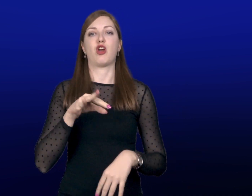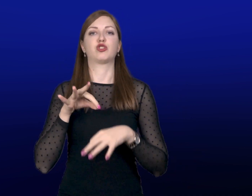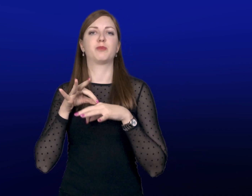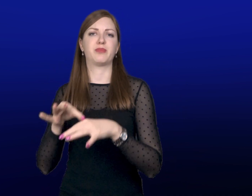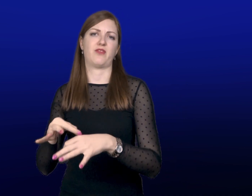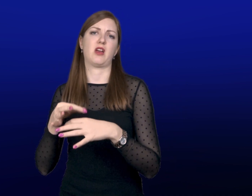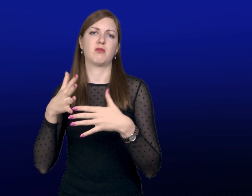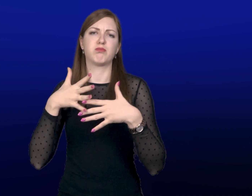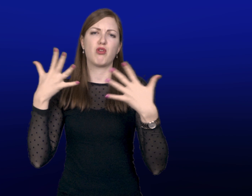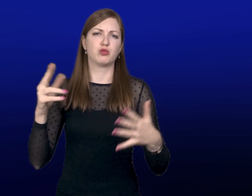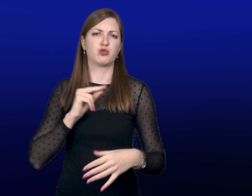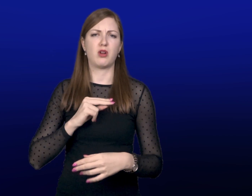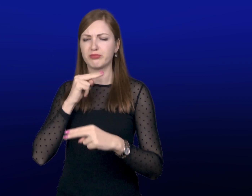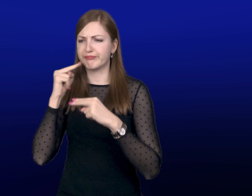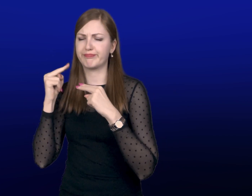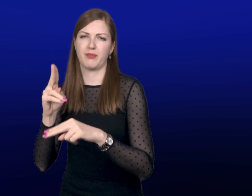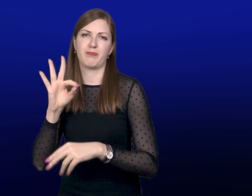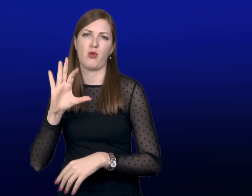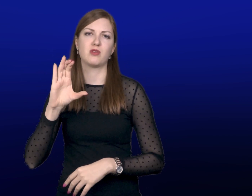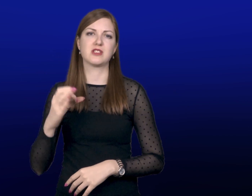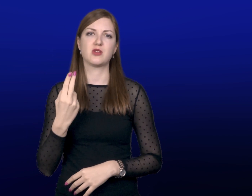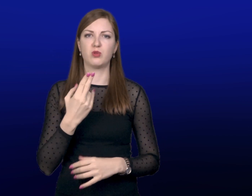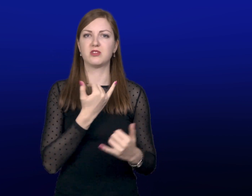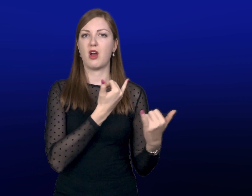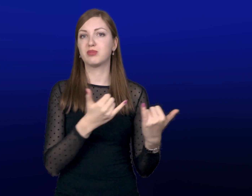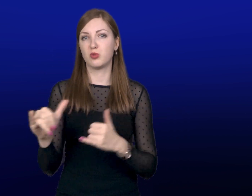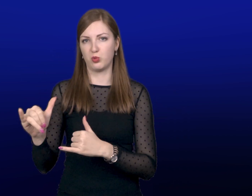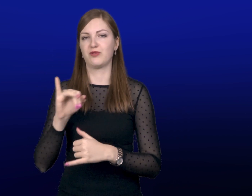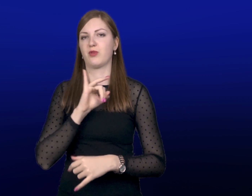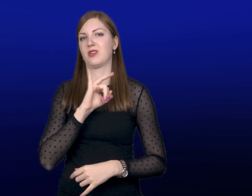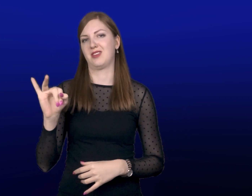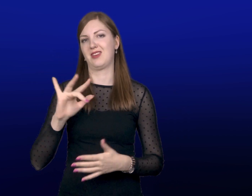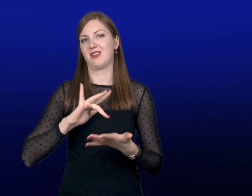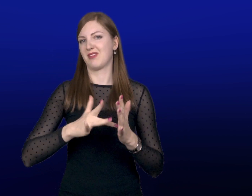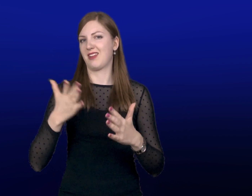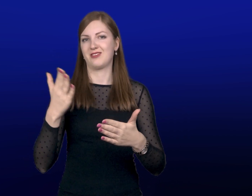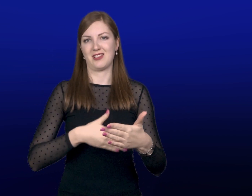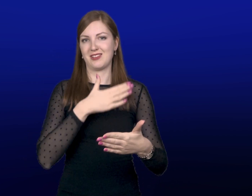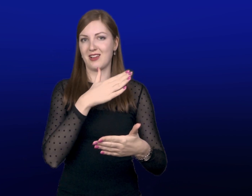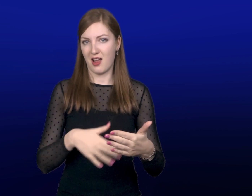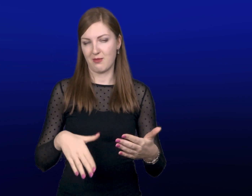Проводила большую работу по социальному обслуживанию и ликвидации неграмотности